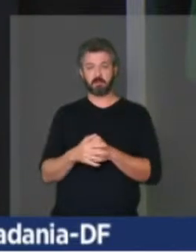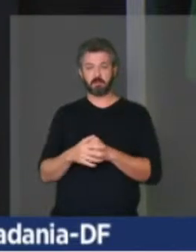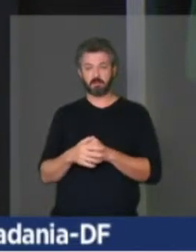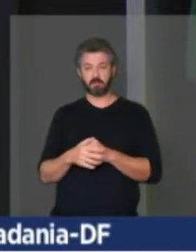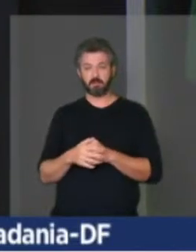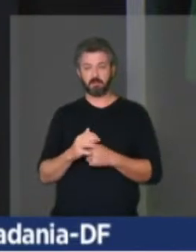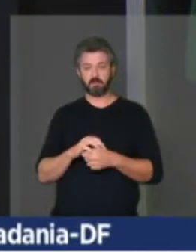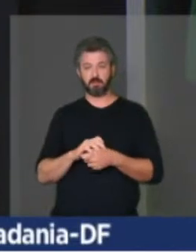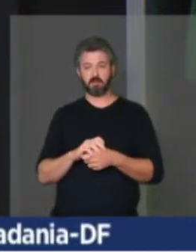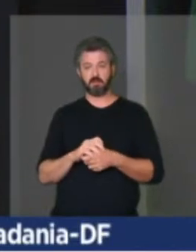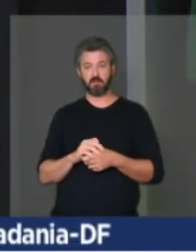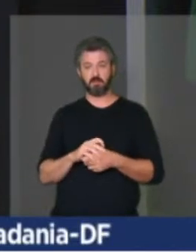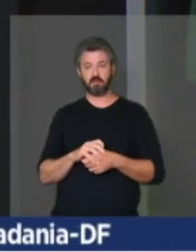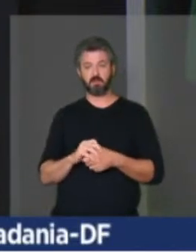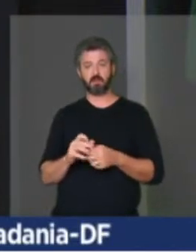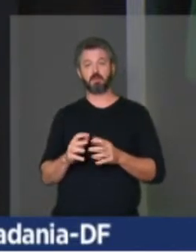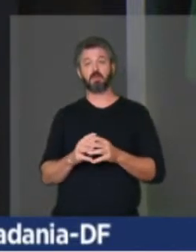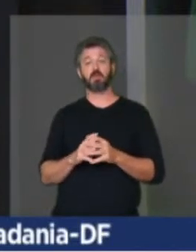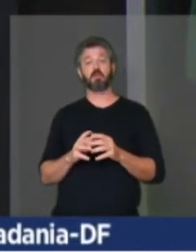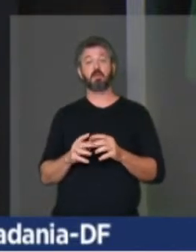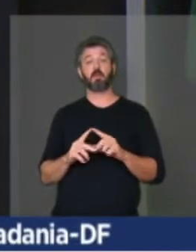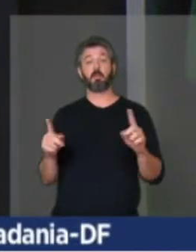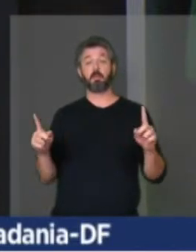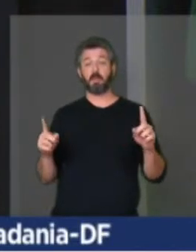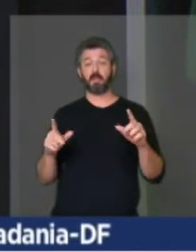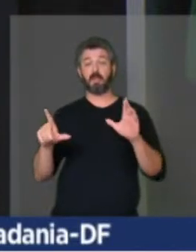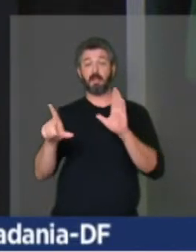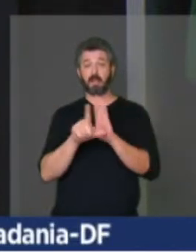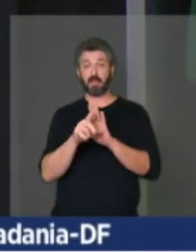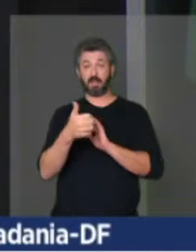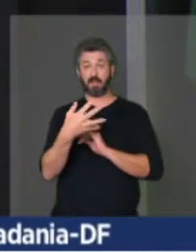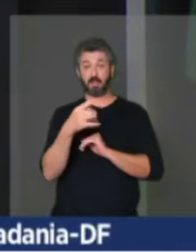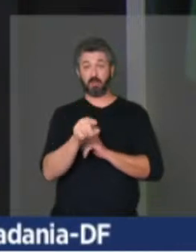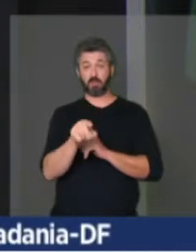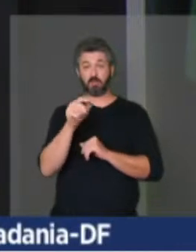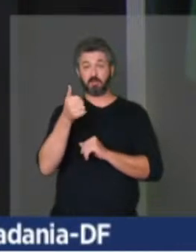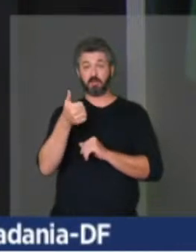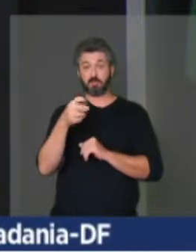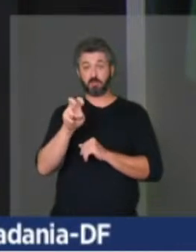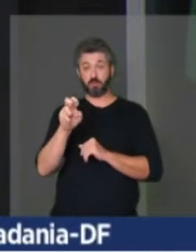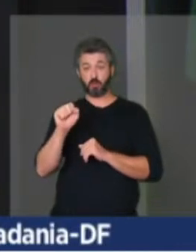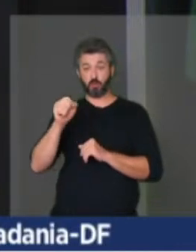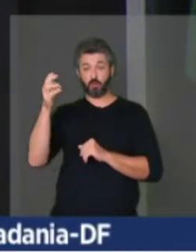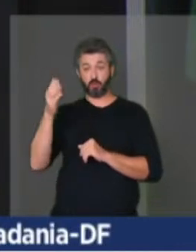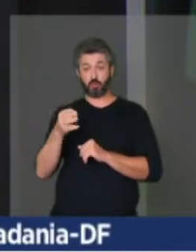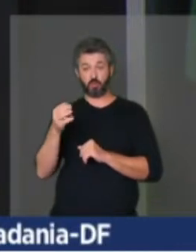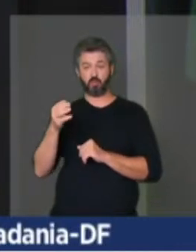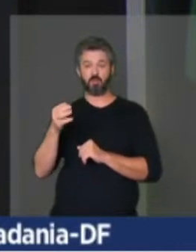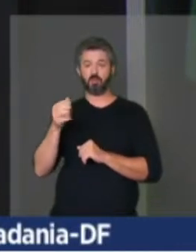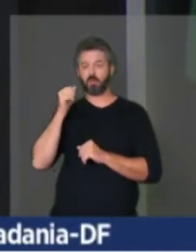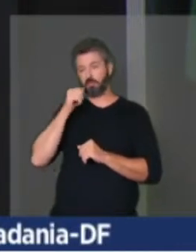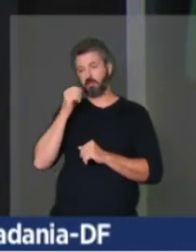OUTRO LADO, A LEI 14158, QUE É DA DEPUTADA, QUERO AGRADECER A OPORTUNIDADE DE TAMBÉM ELOGIAR O TRABALHO DA SENHORA QUE NAQUELE MOMENTO ERA FUNDAMENTAL, DIA 12 DE